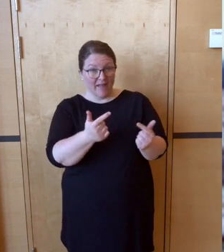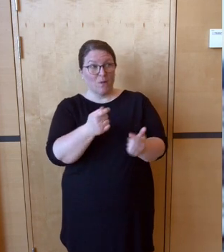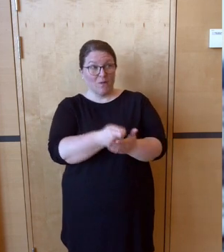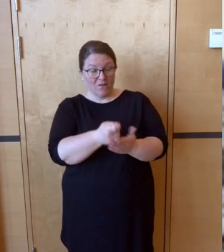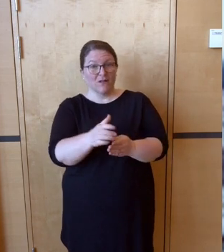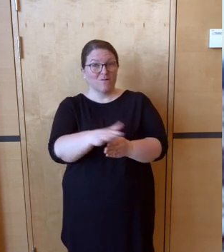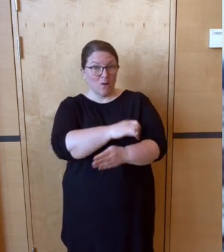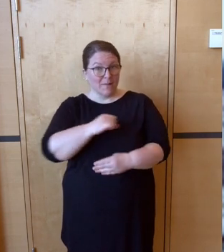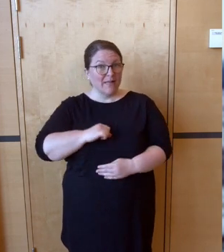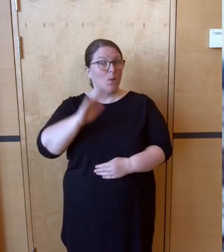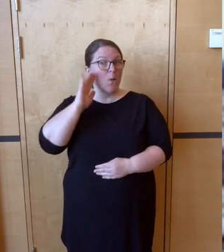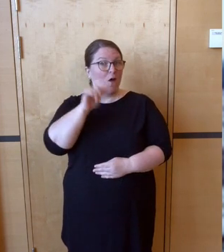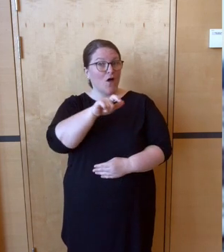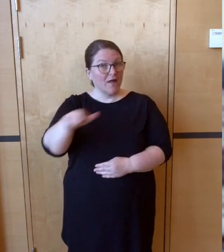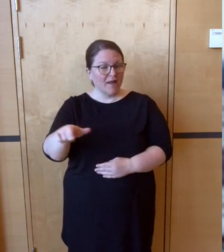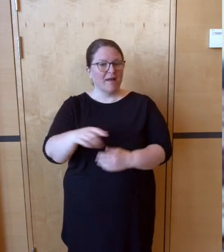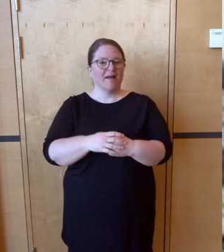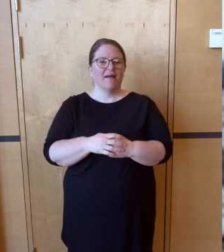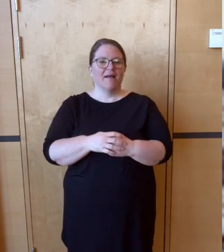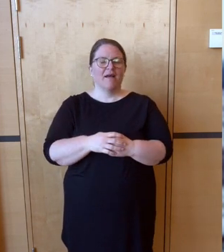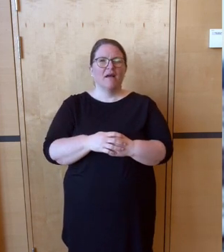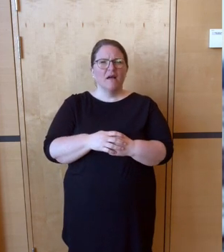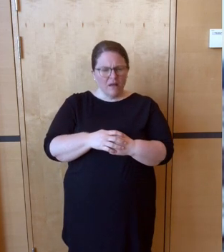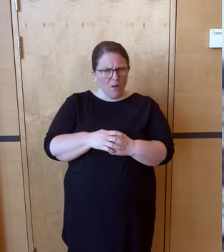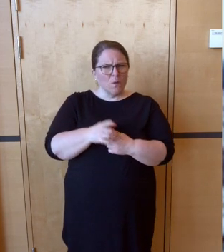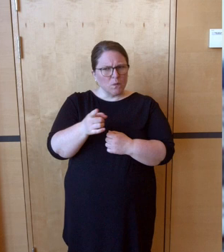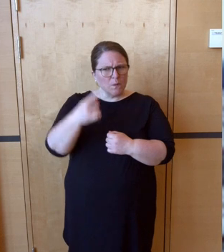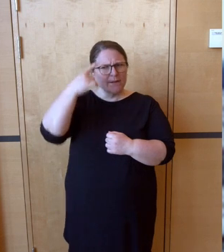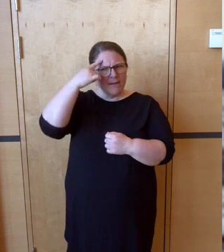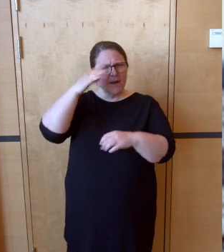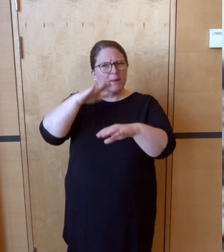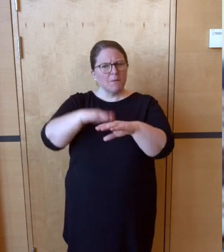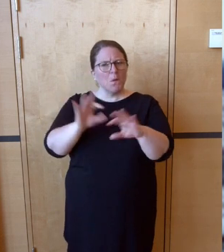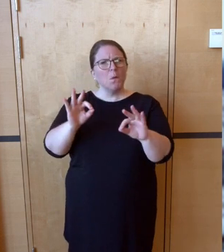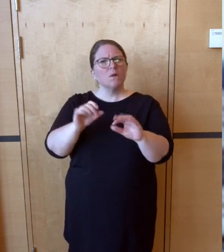Åhörare Du tänkte alltså på Hur stor del av